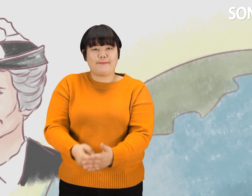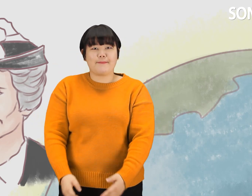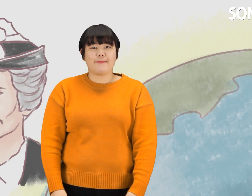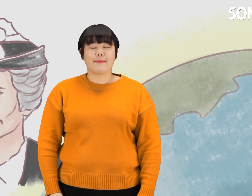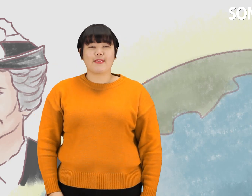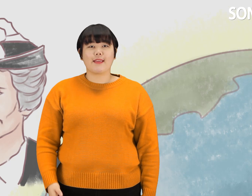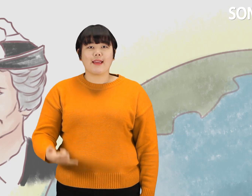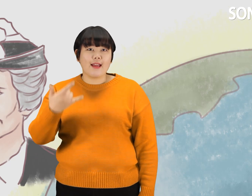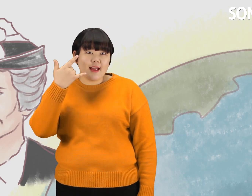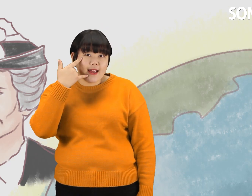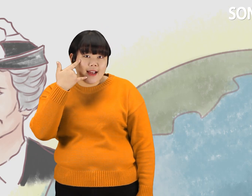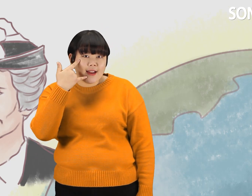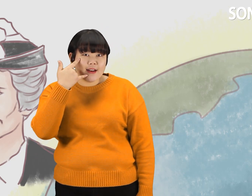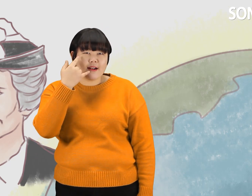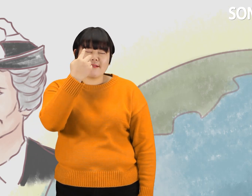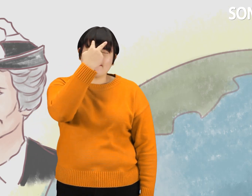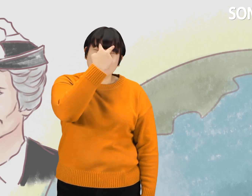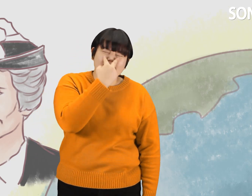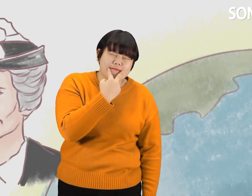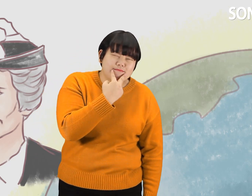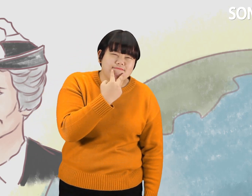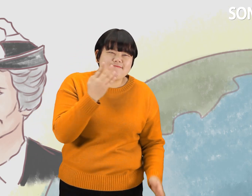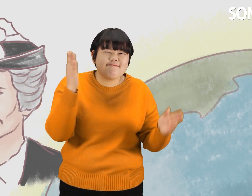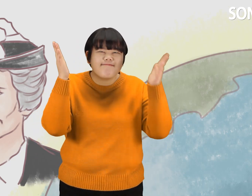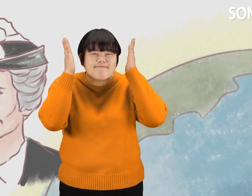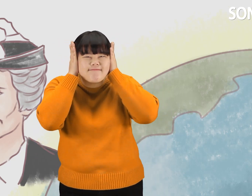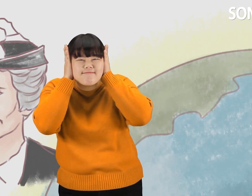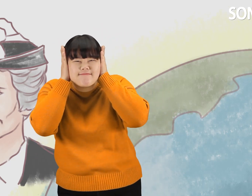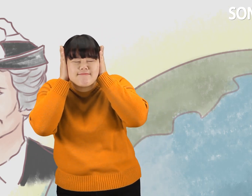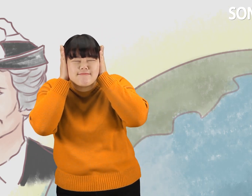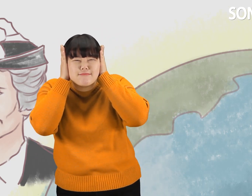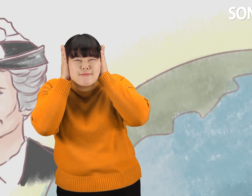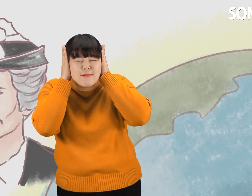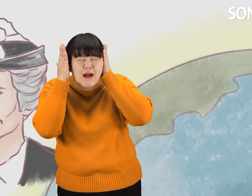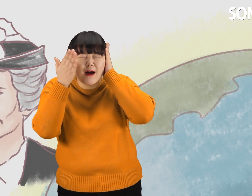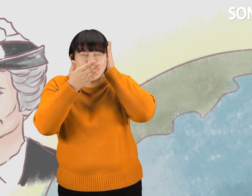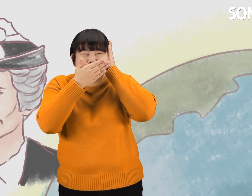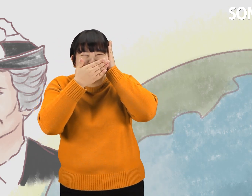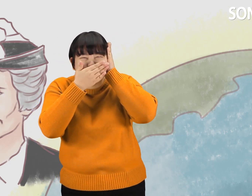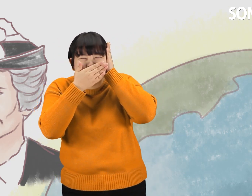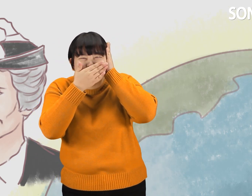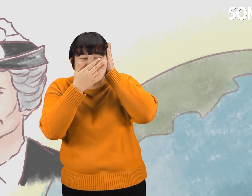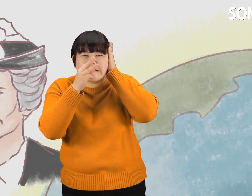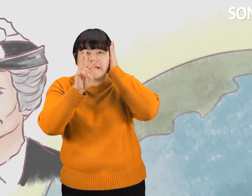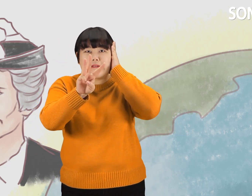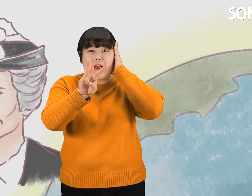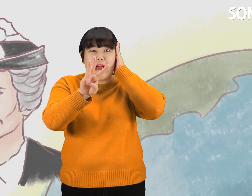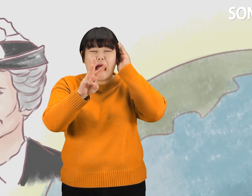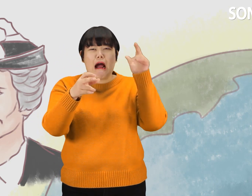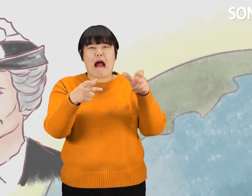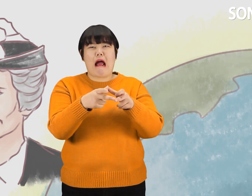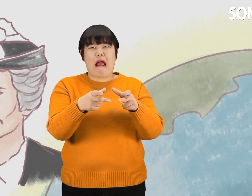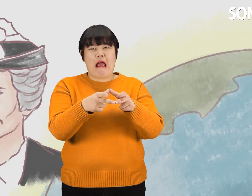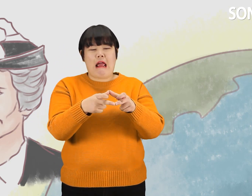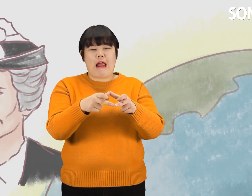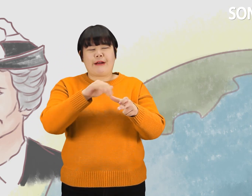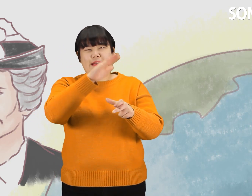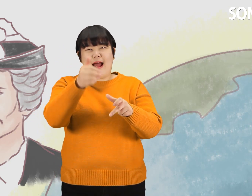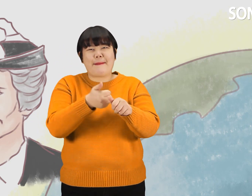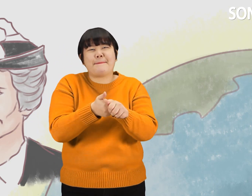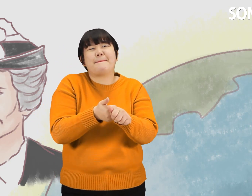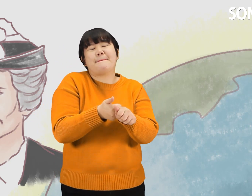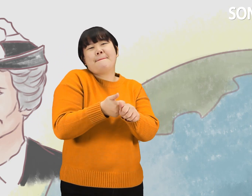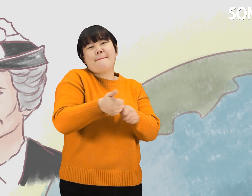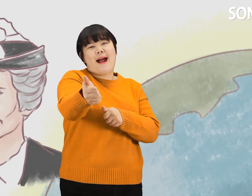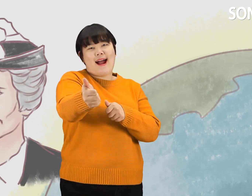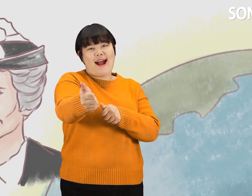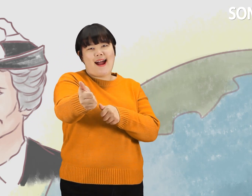ヘレンは見ることができず、聞くことができず、話すことができない3つの痛みを見事に克服して支払った。